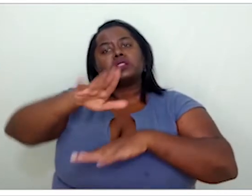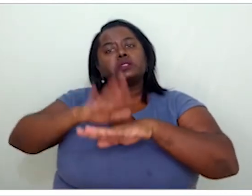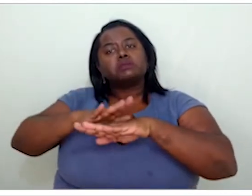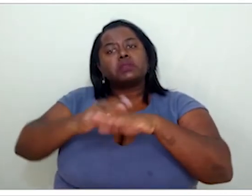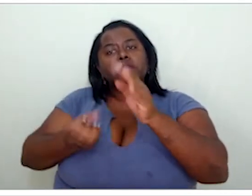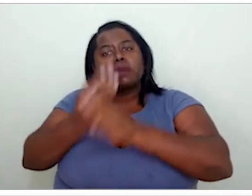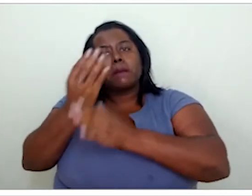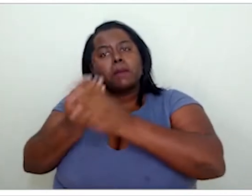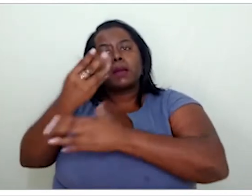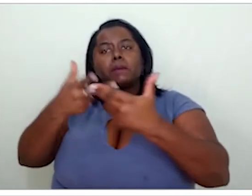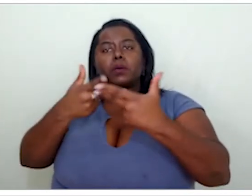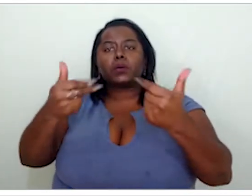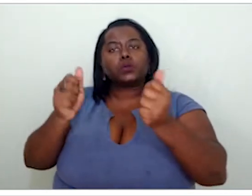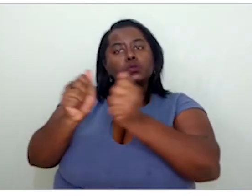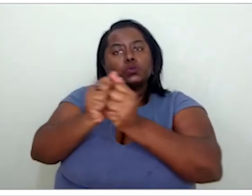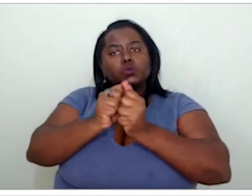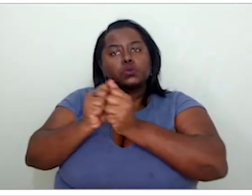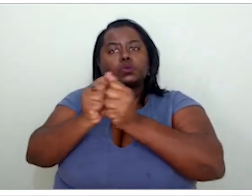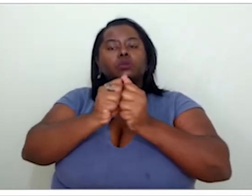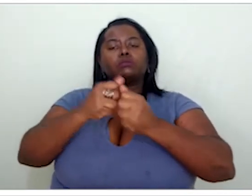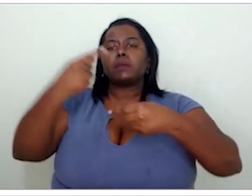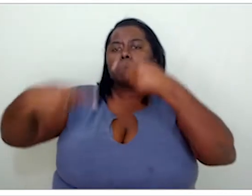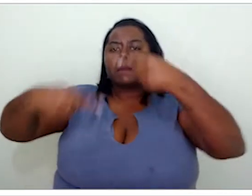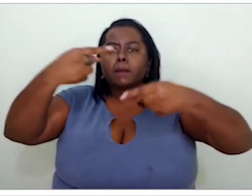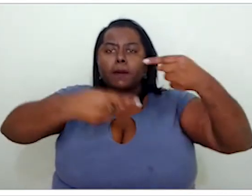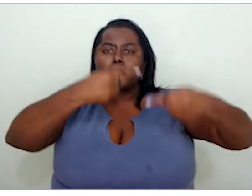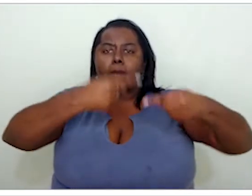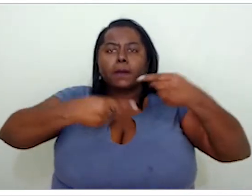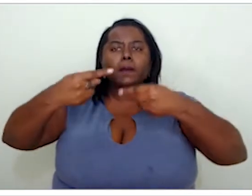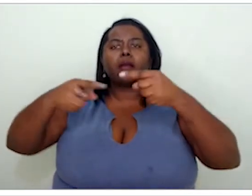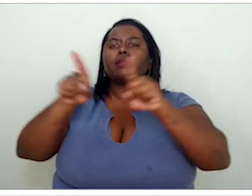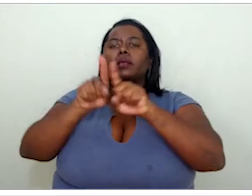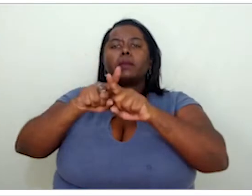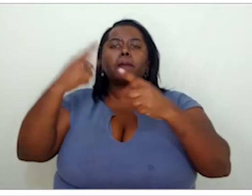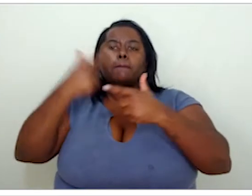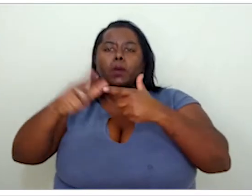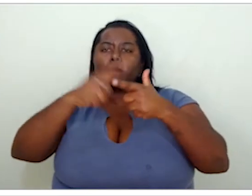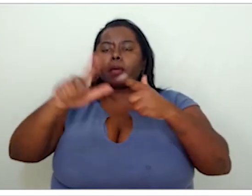debatiendo y solucionando problemas, por ejemplo.